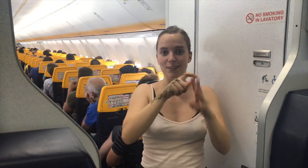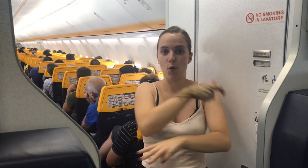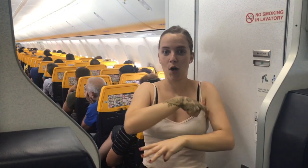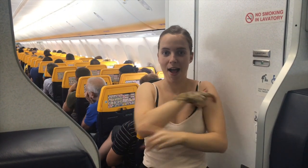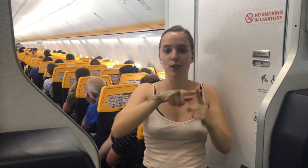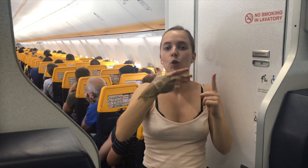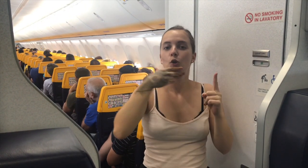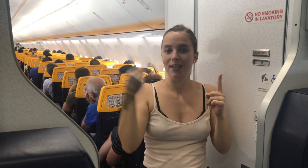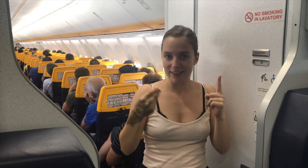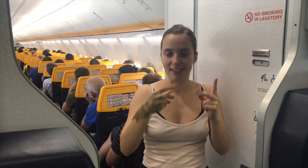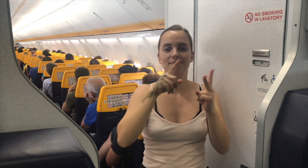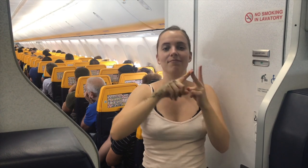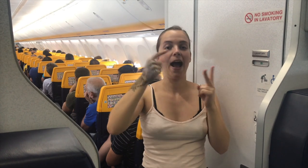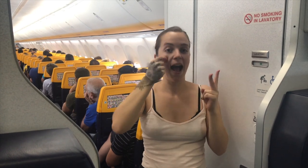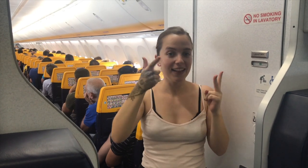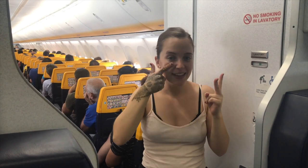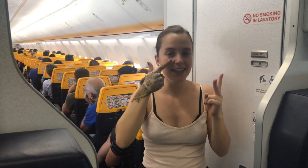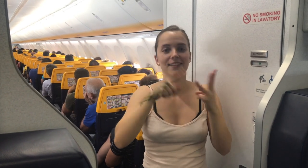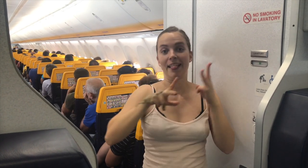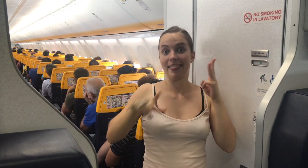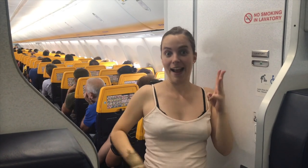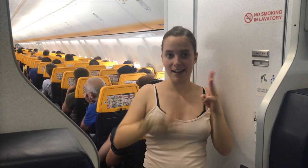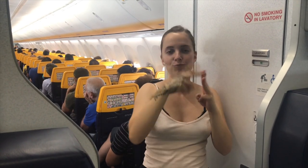Respecto a los tres restantes miembros de la junta, Ludwig, André y Danny,